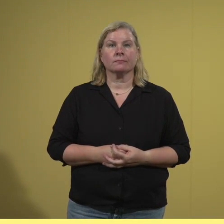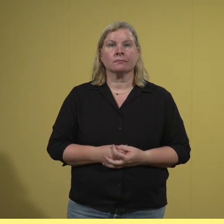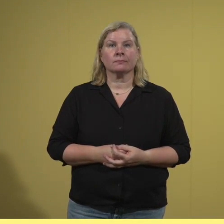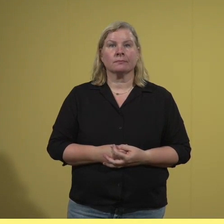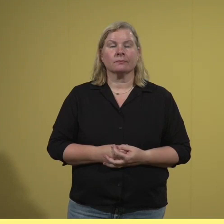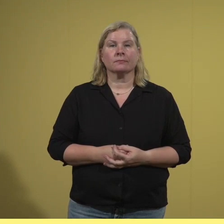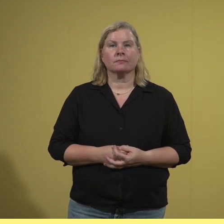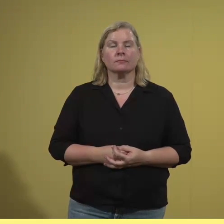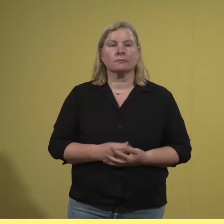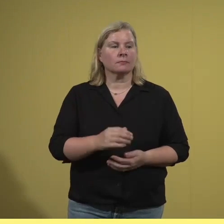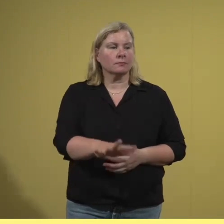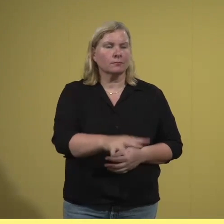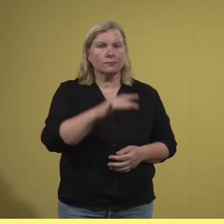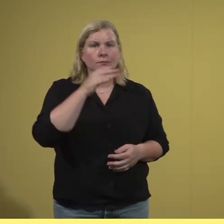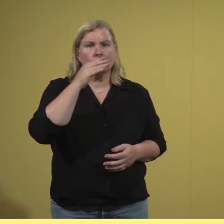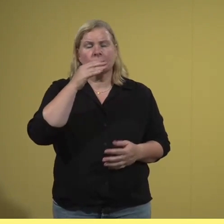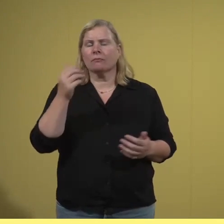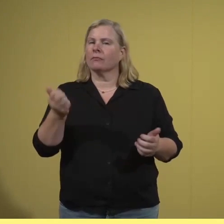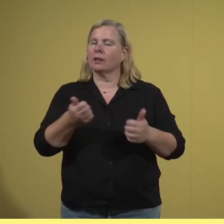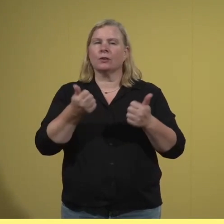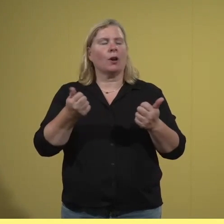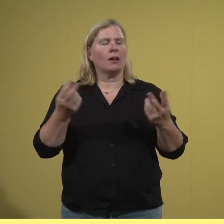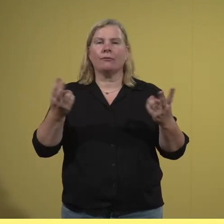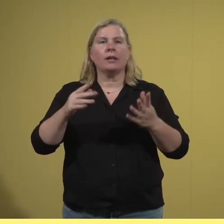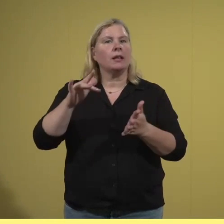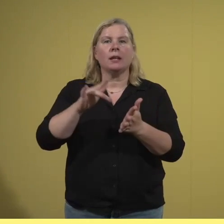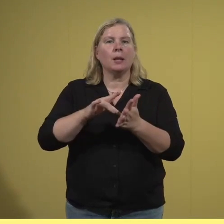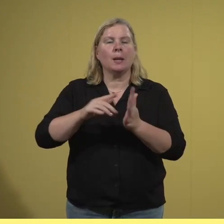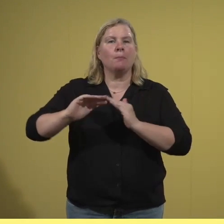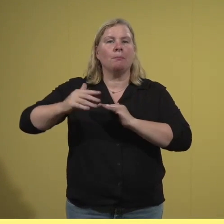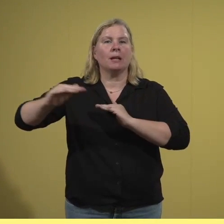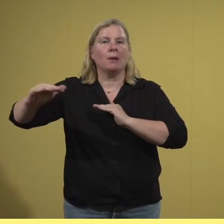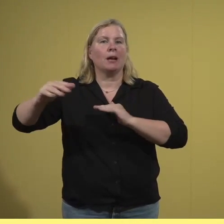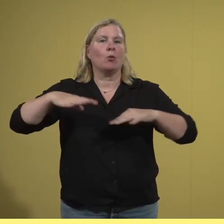Ich schneid mal runter. Mmh, das riecht wirklich so mediterran hier.